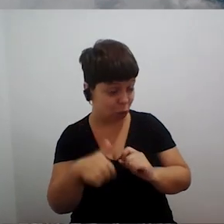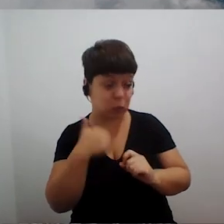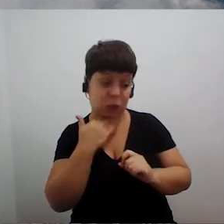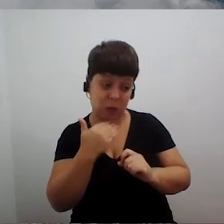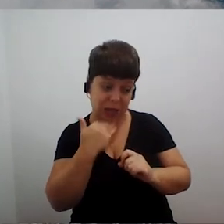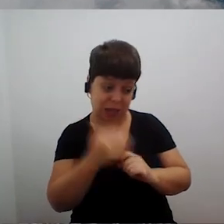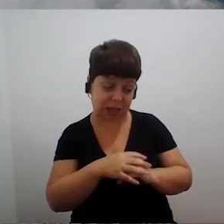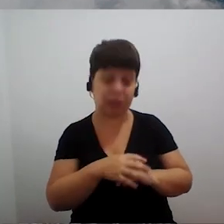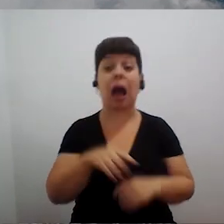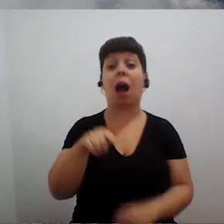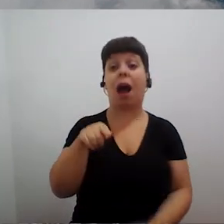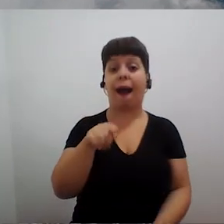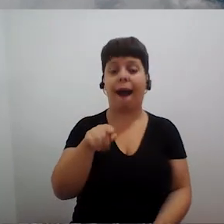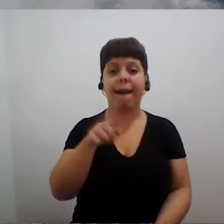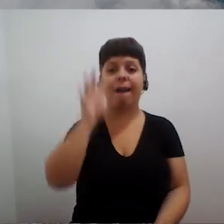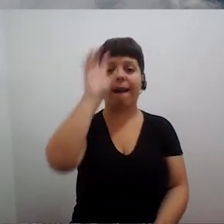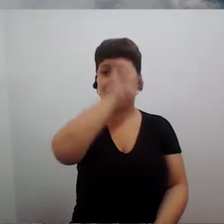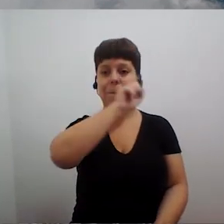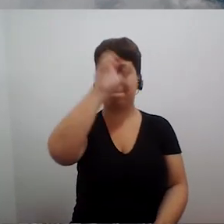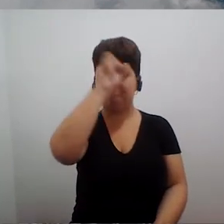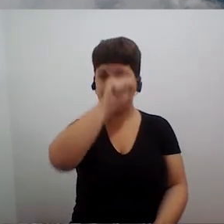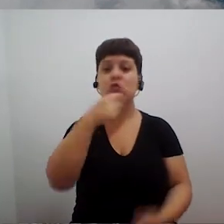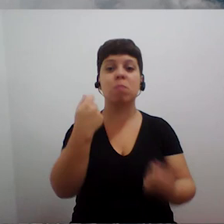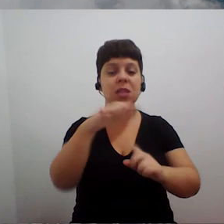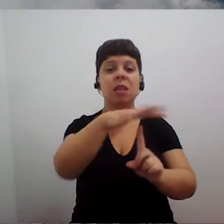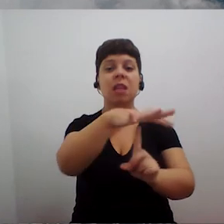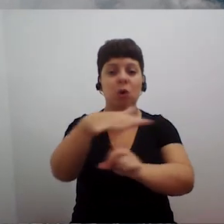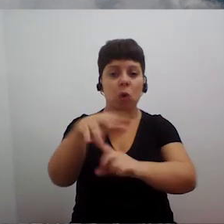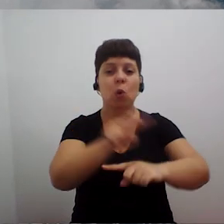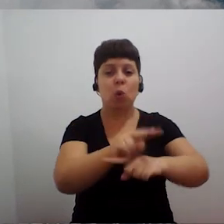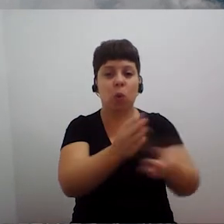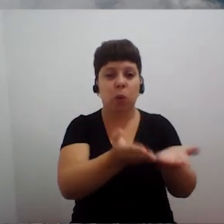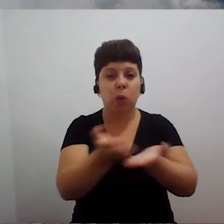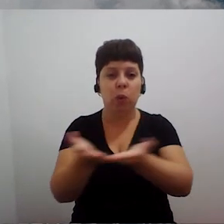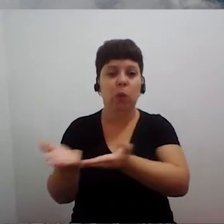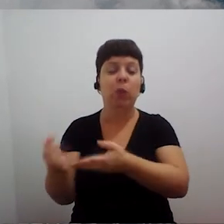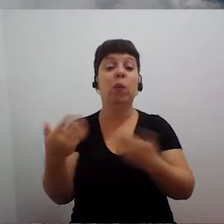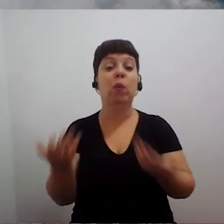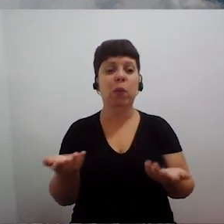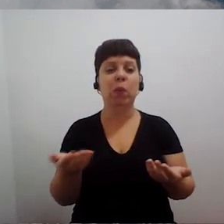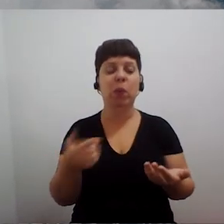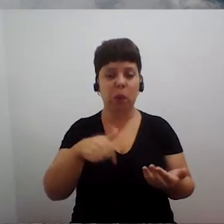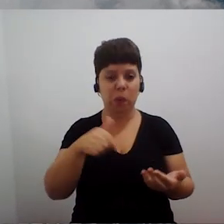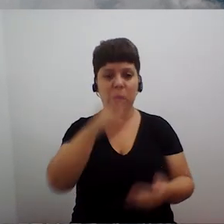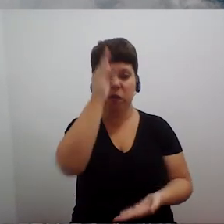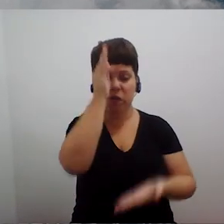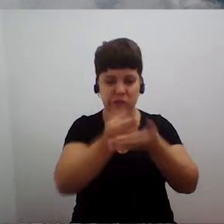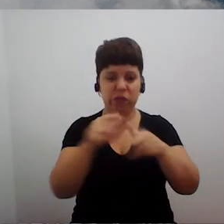E aí aprendemos o cuidado que devemos ter pela natureza e das afetivas judaicas